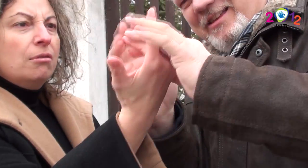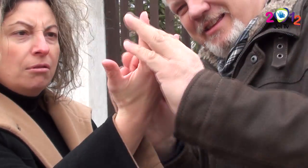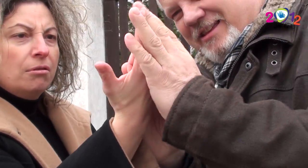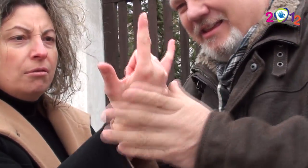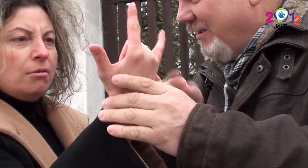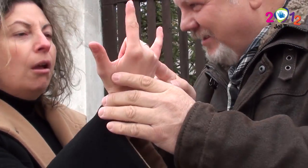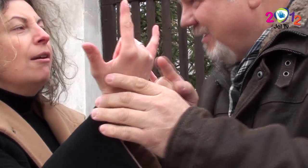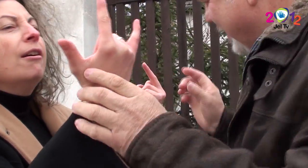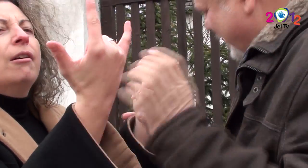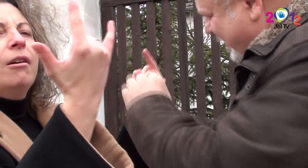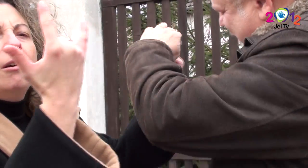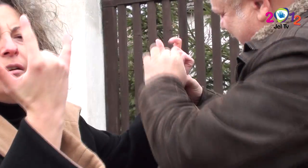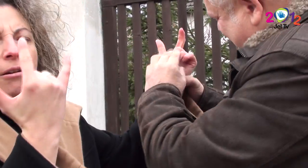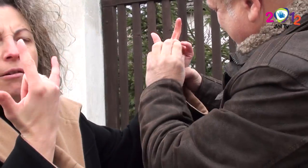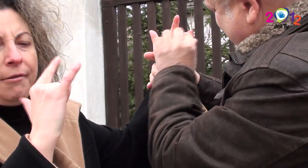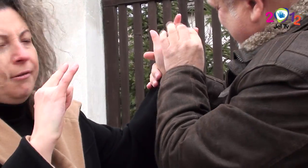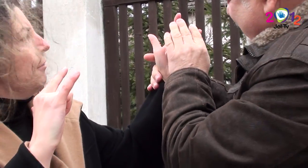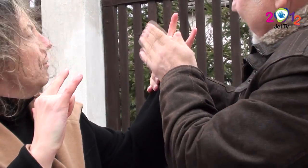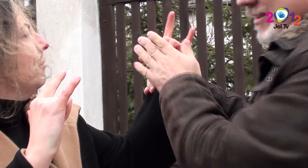Ez jó!